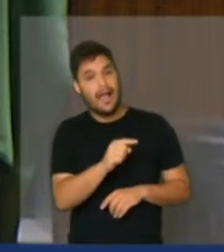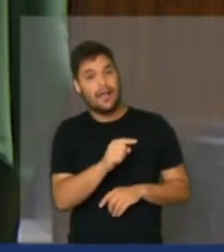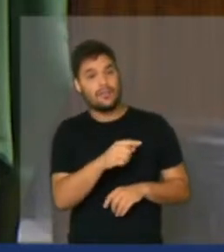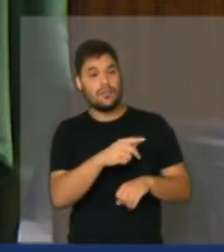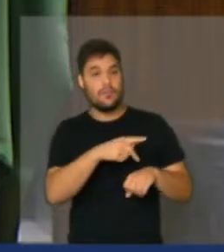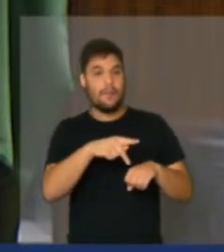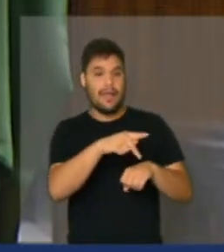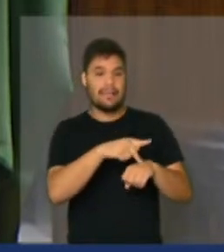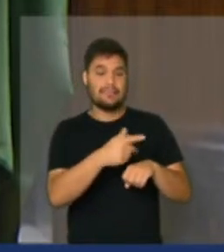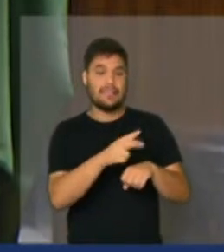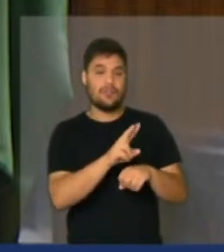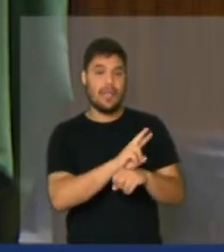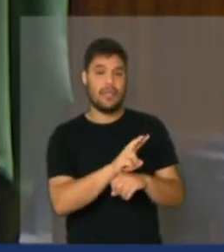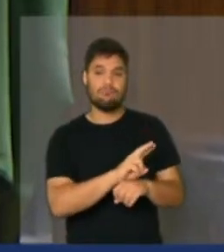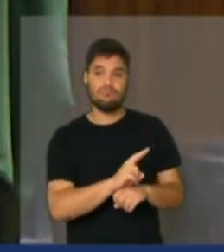POR DIA POR CONTA DO PARAÍSO FISCAL, EM QUE GUEDES,